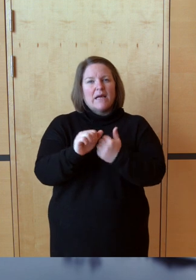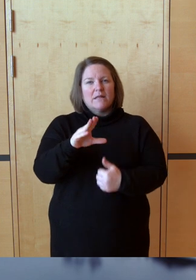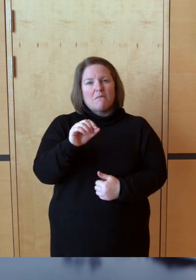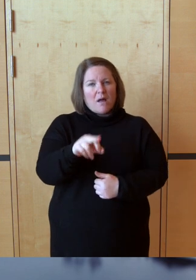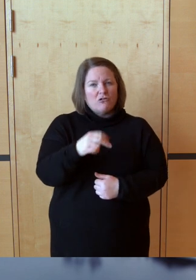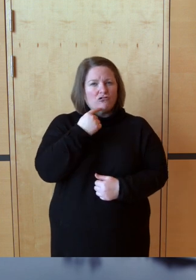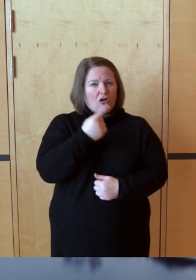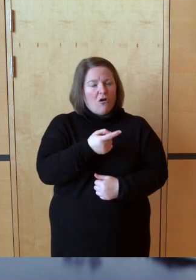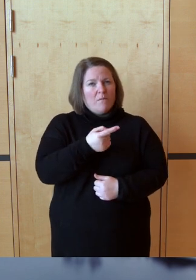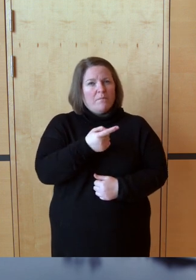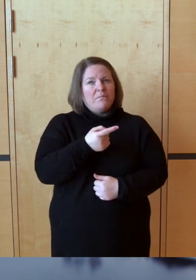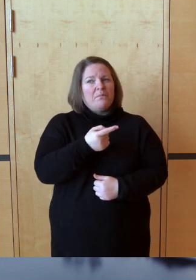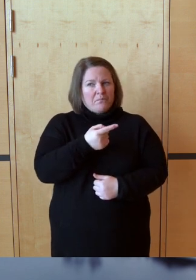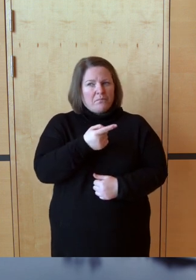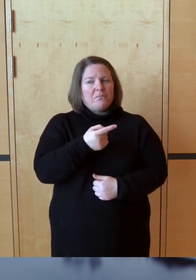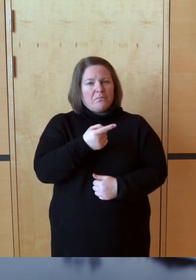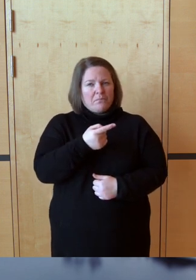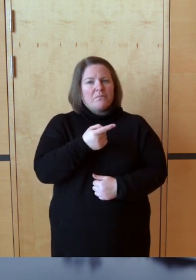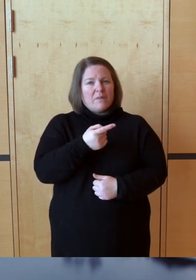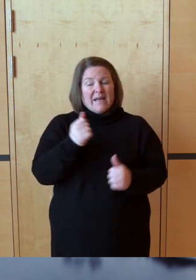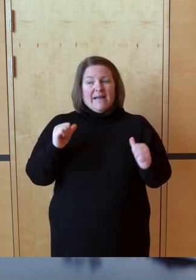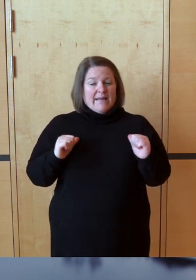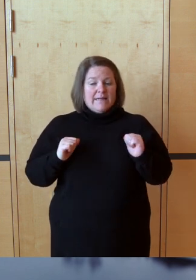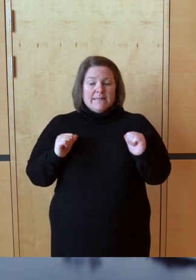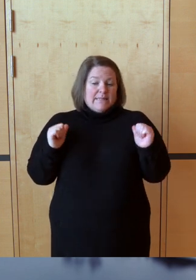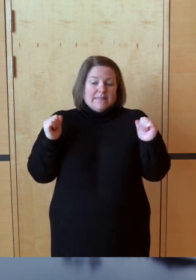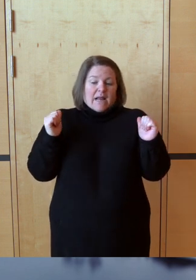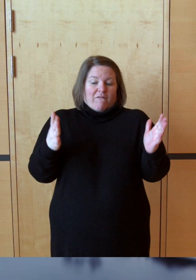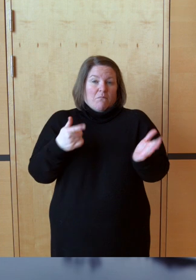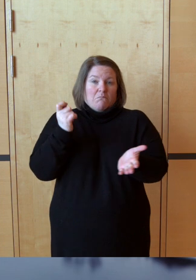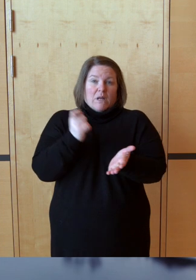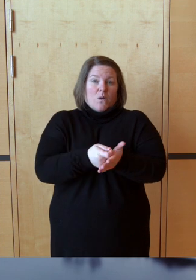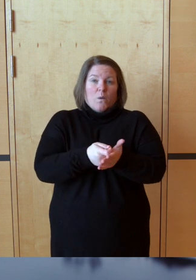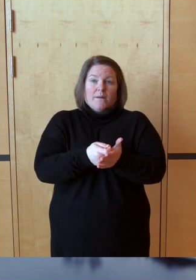Att det här är naturligtvis ett beslut som hjälper 50 år framåt i tiden